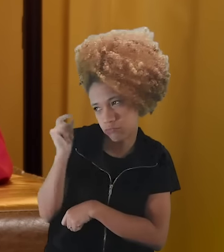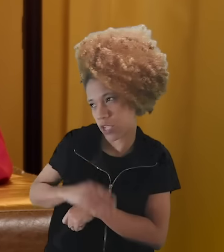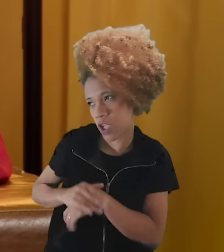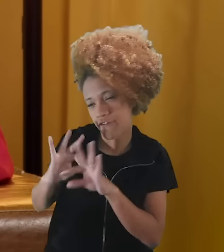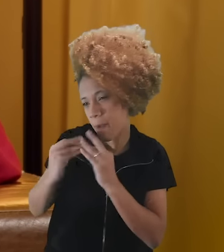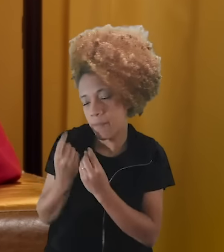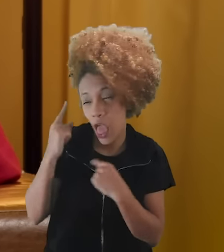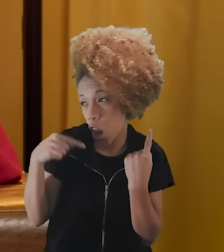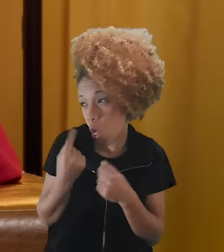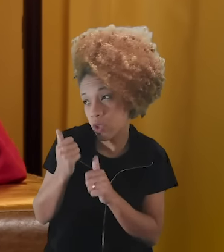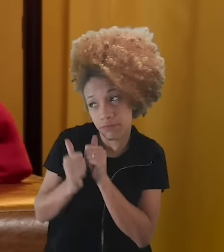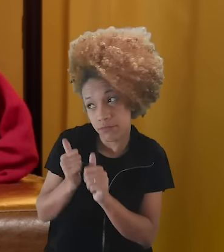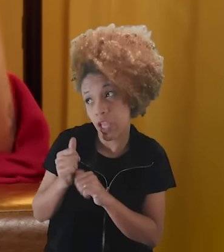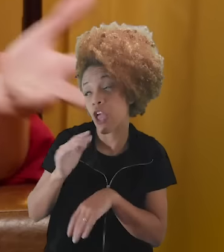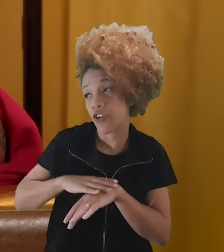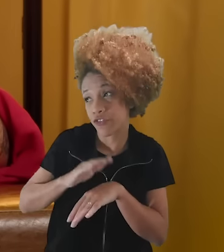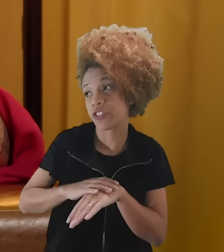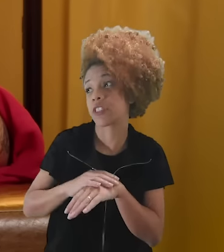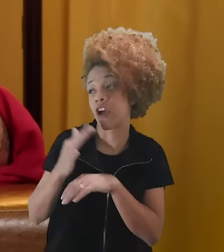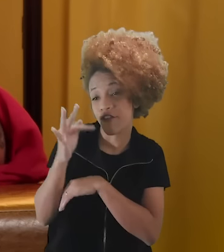minha família é doida pro futebol tanto que eu fiz faculdade de educação física para ser técnica